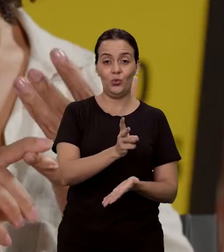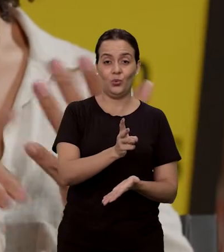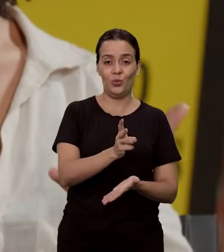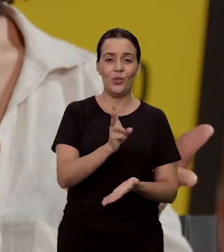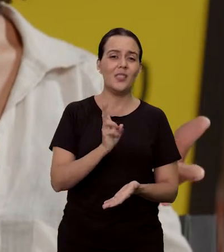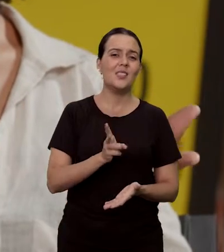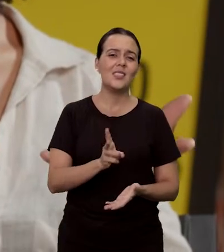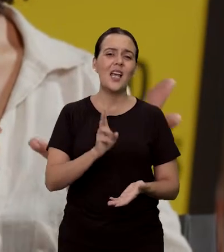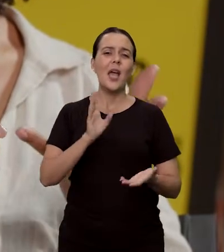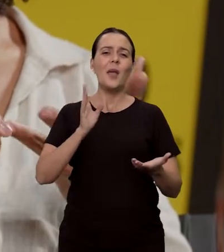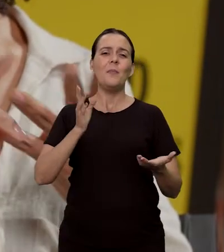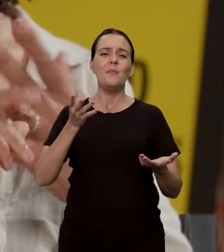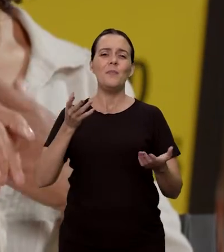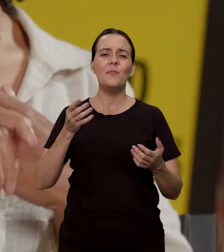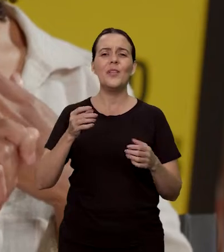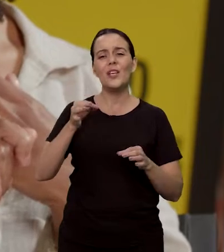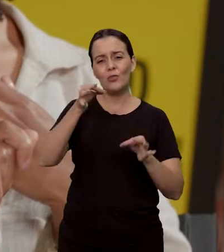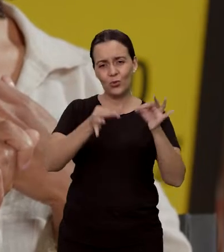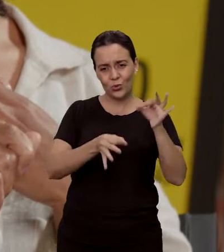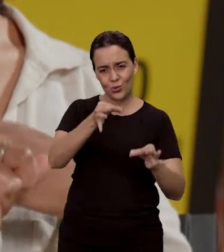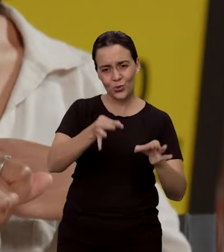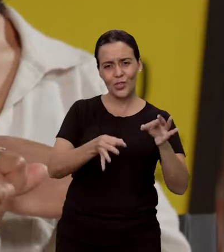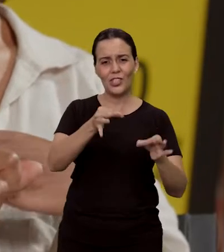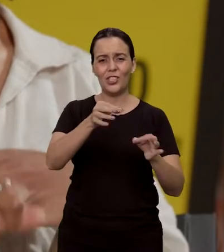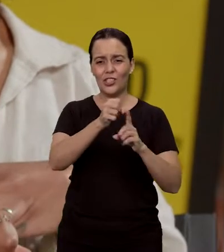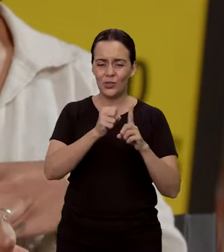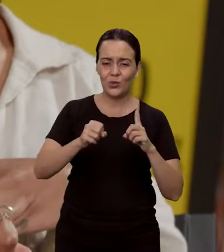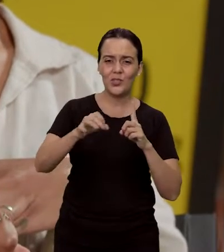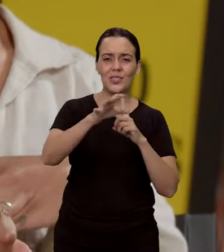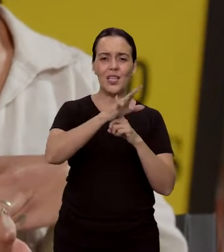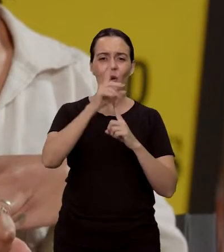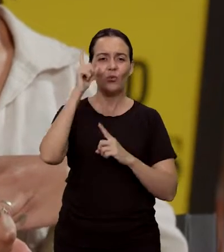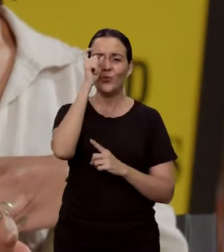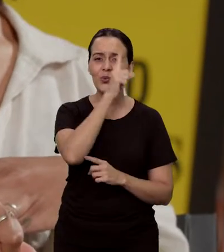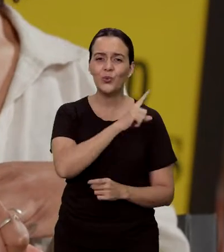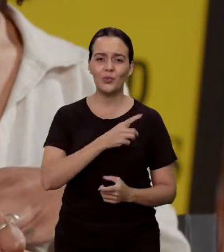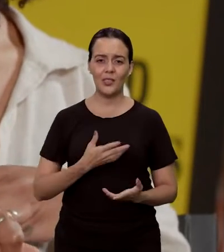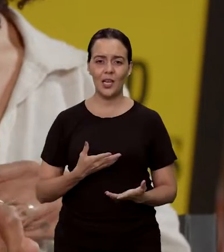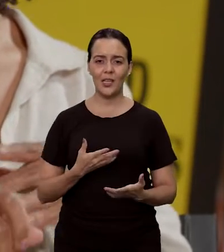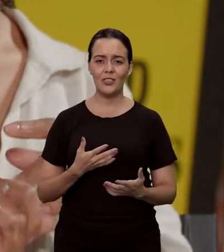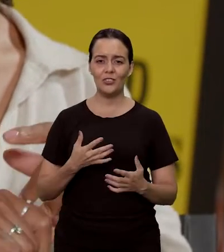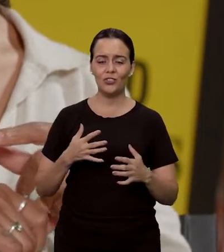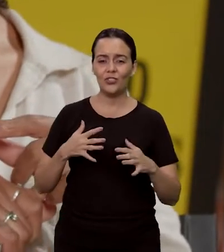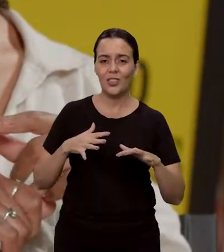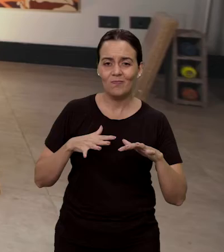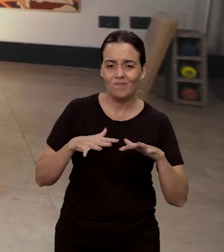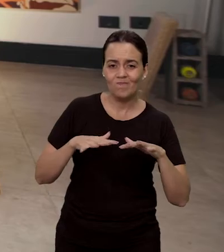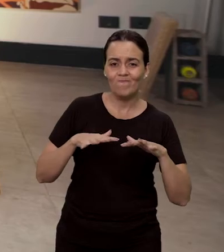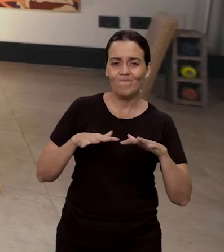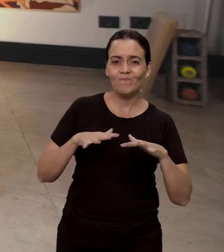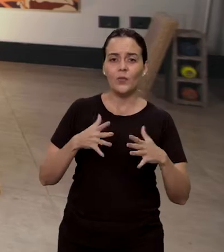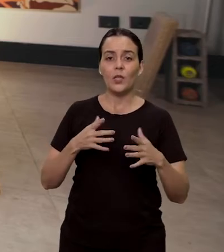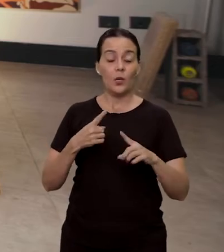burocráticas, jurídicas e sociais que a gente vive. E isso espelha na arte. [Katiúscia] Porque na verdade,